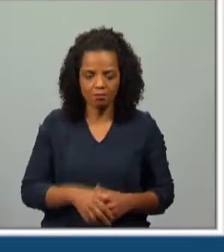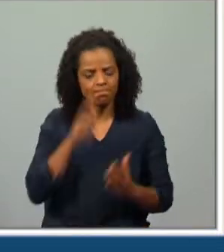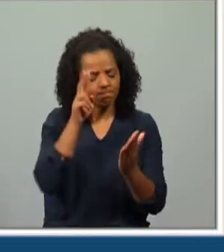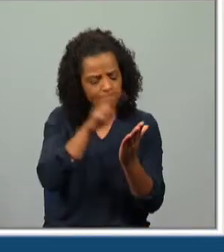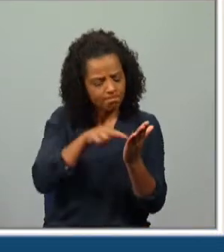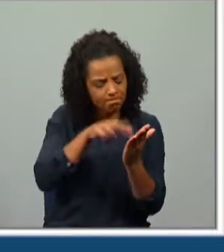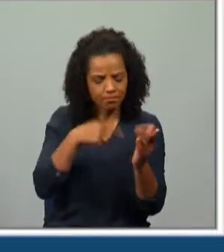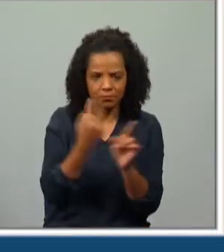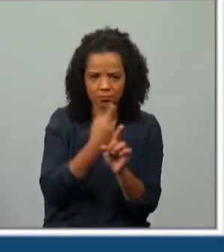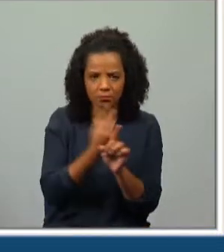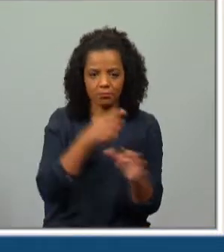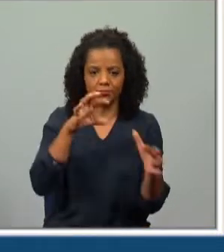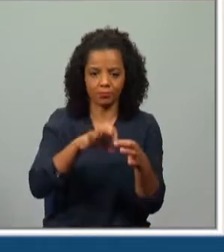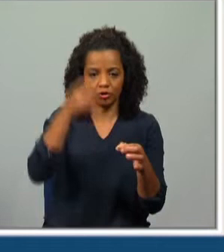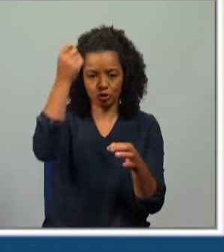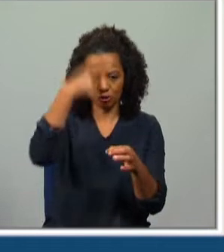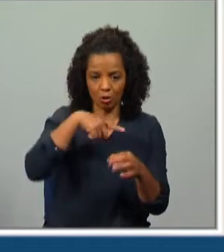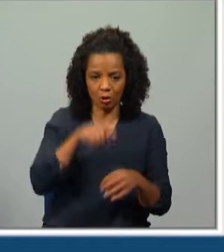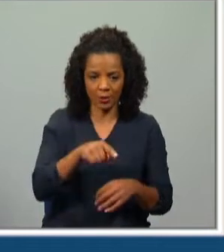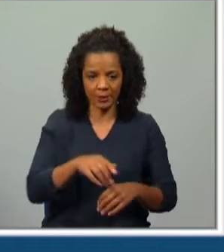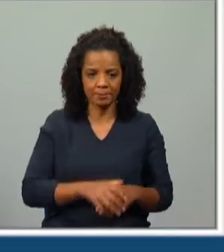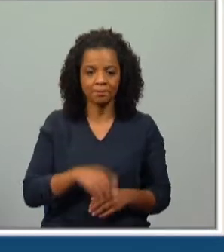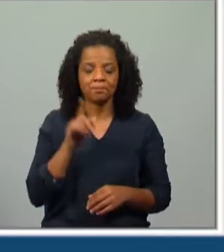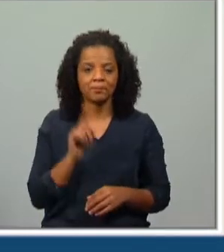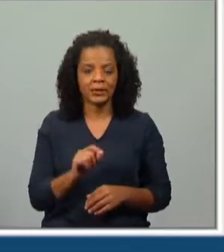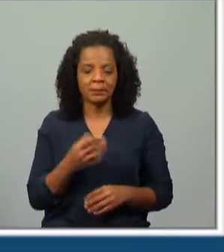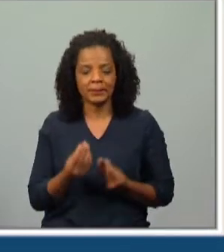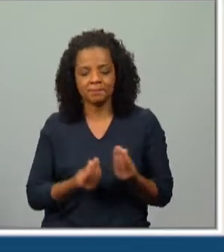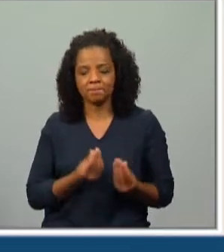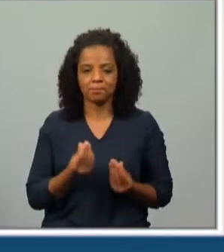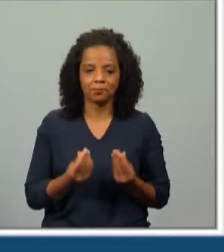a história de uma gaivota e do gato que ensinou a voar e para dar aqui um outro 海鷗和貓的故事教飛行並在這裡給另一個